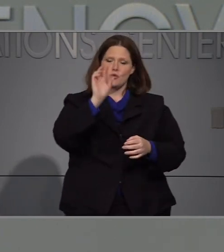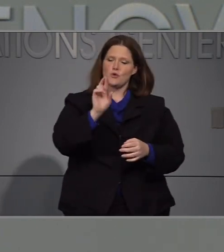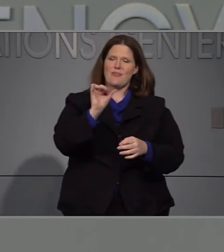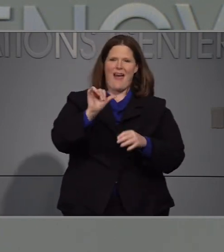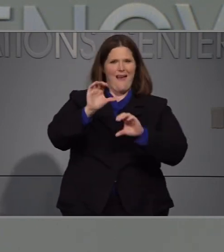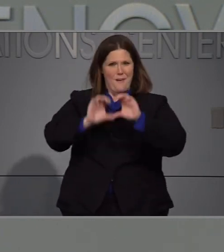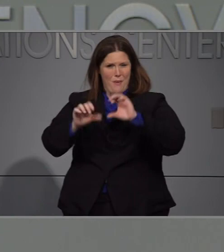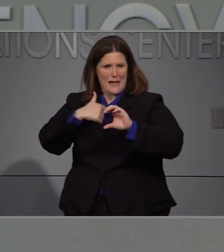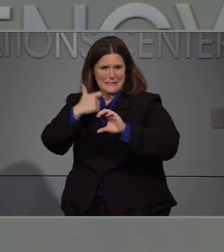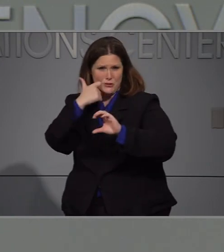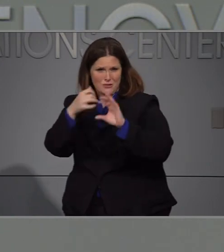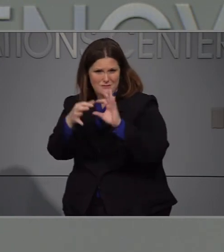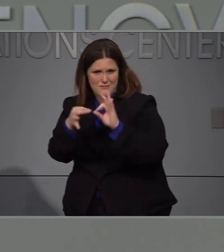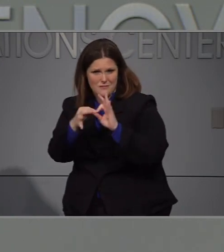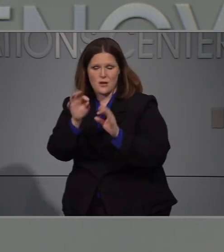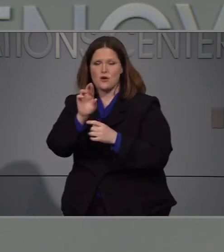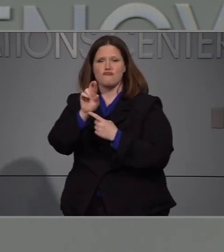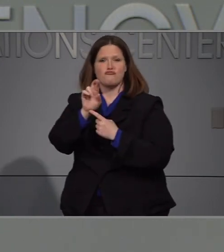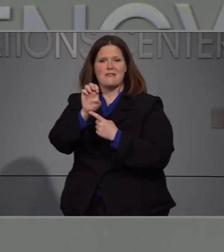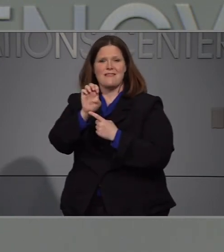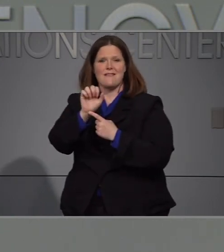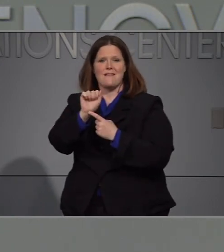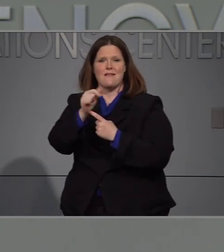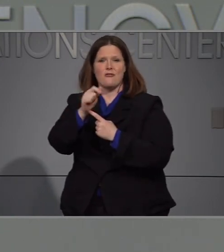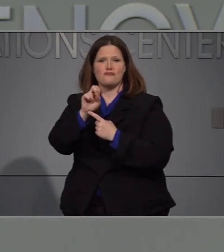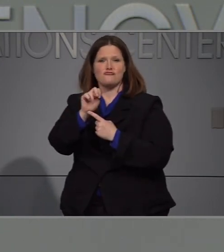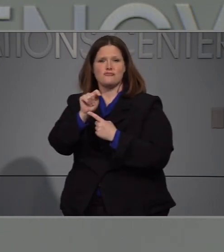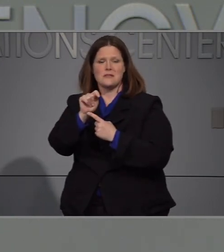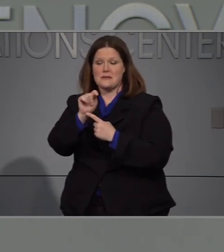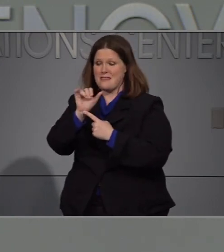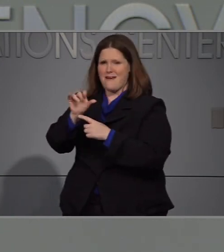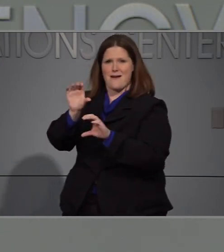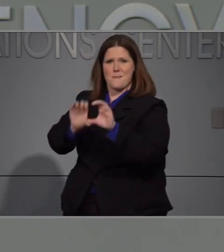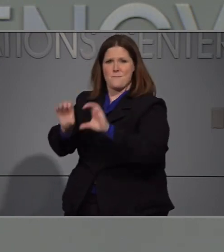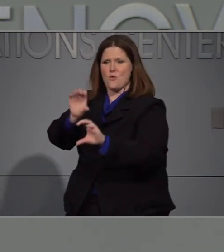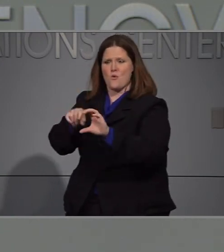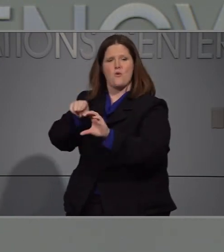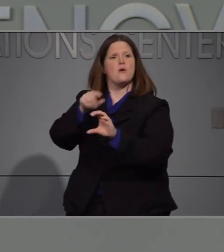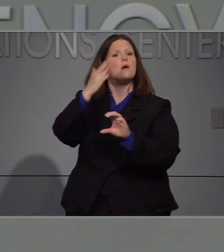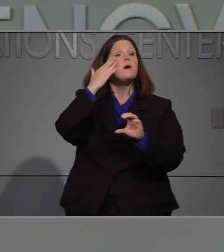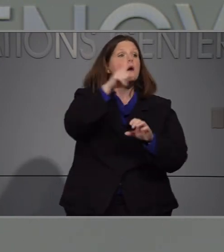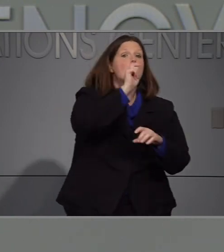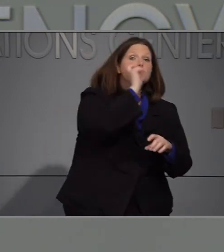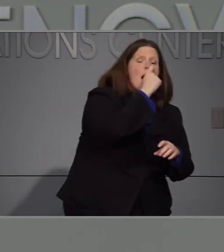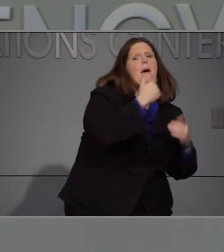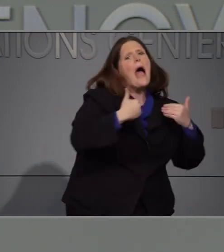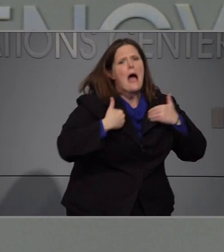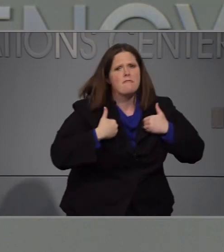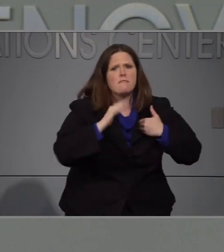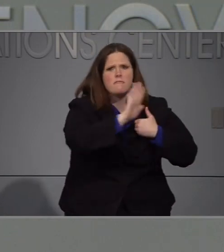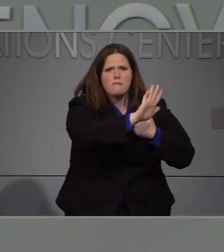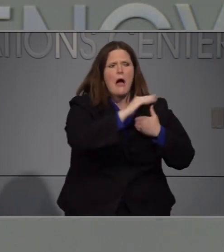procesarlas pruebas. Tenemos los Cotton te esperón estamos esas sustancias químicas y lo